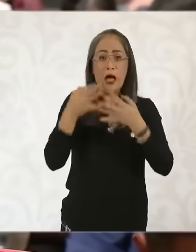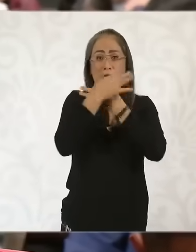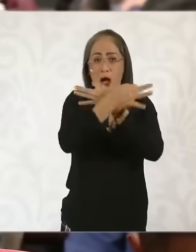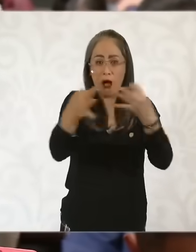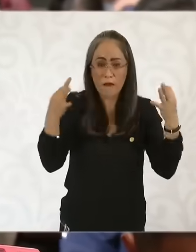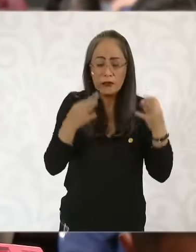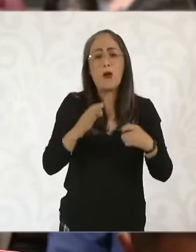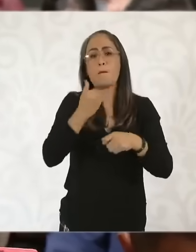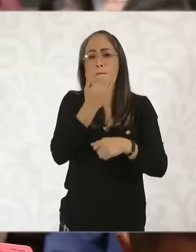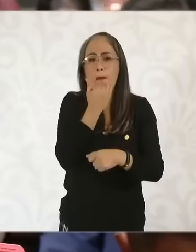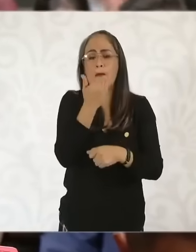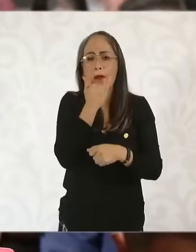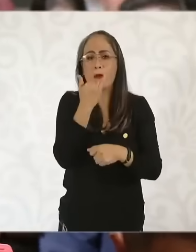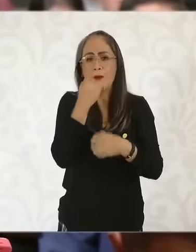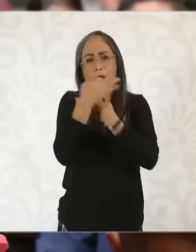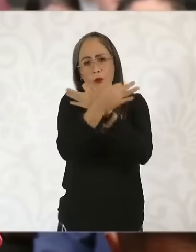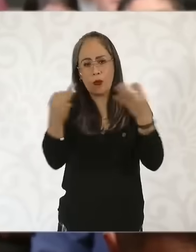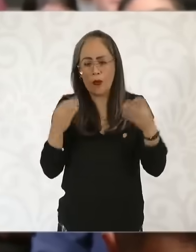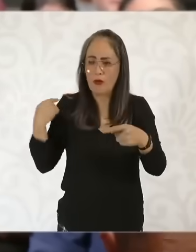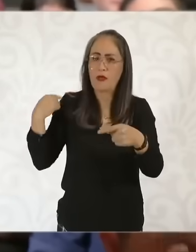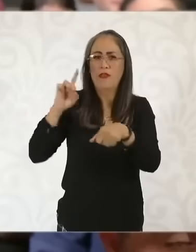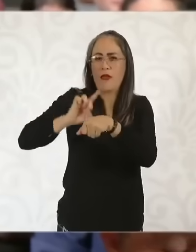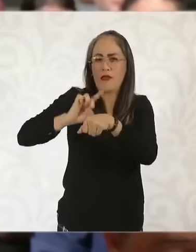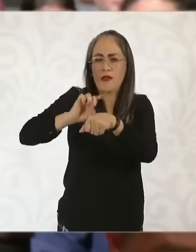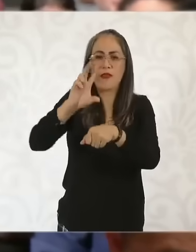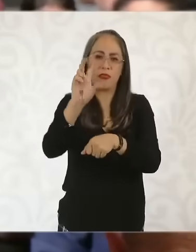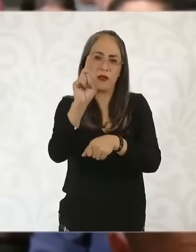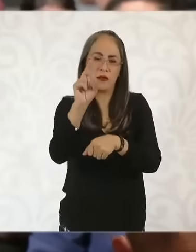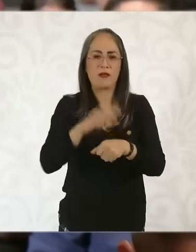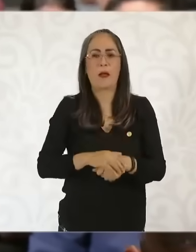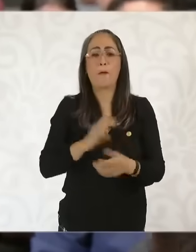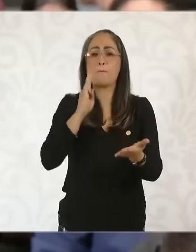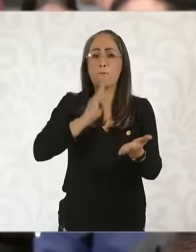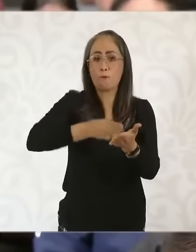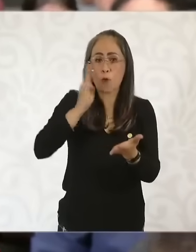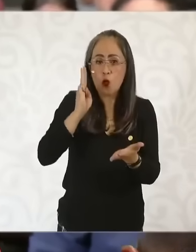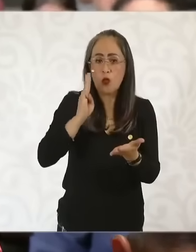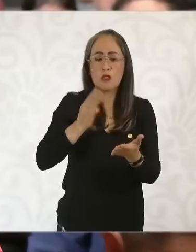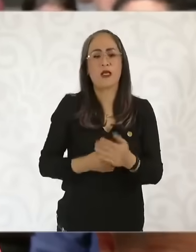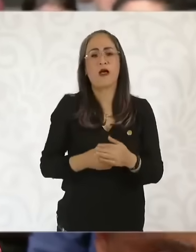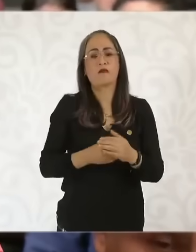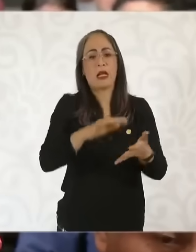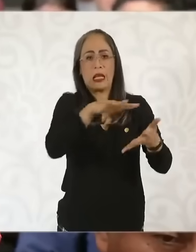que son 30 días las que las va a estar dando la multa eh y la lectura y curs de bibliografía que